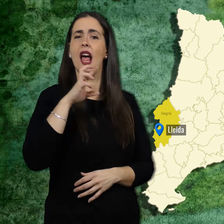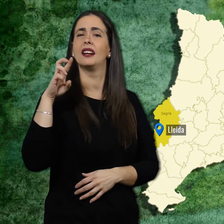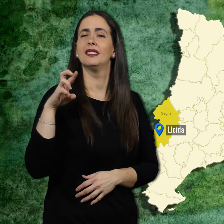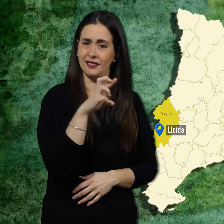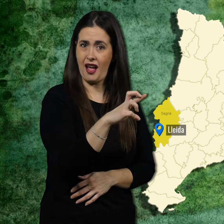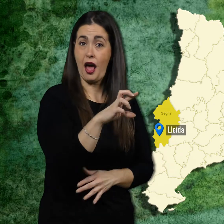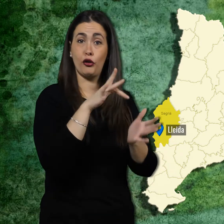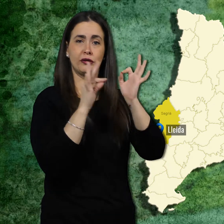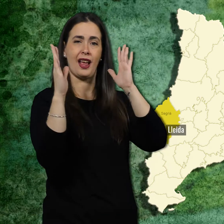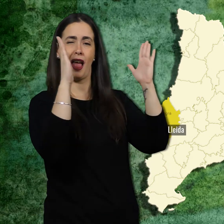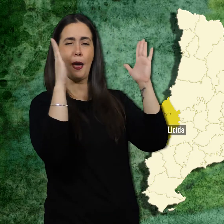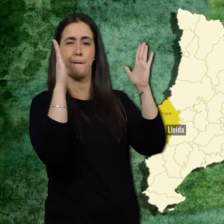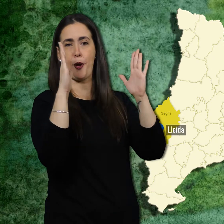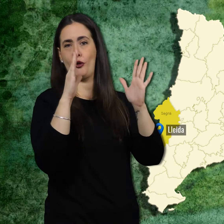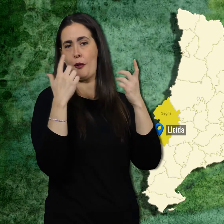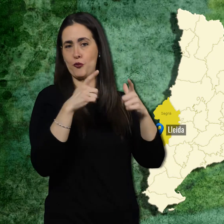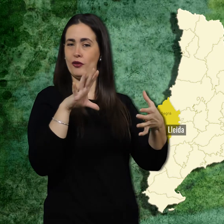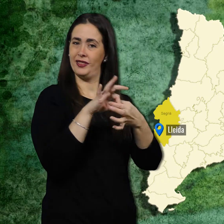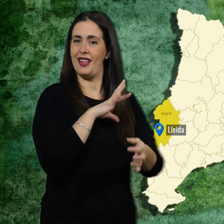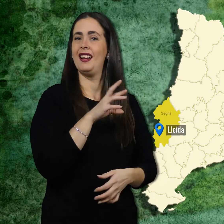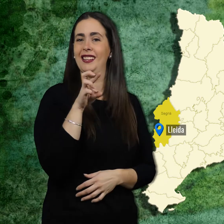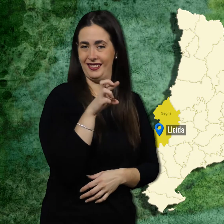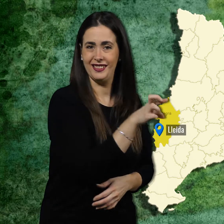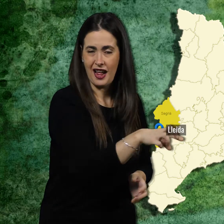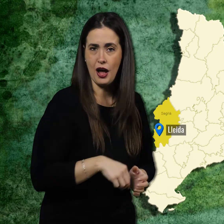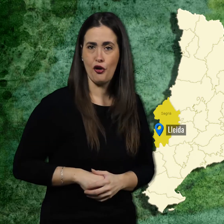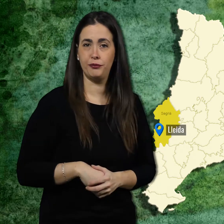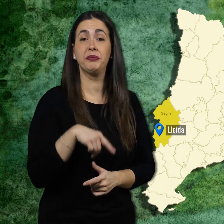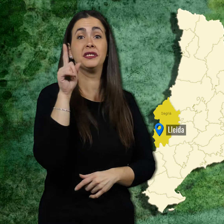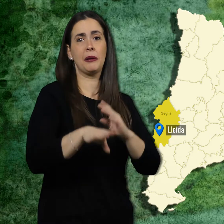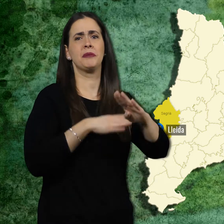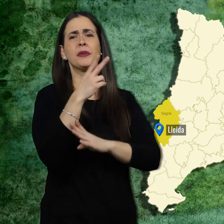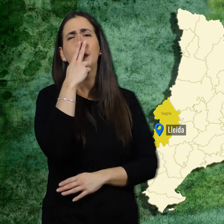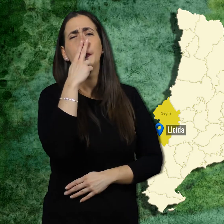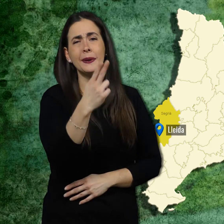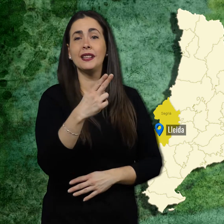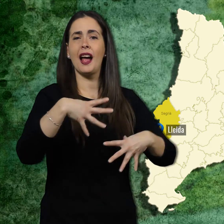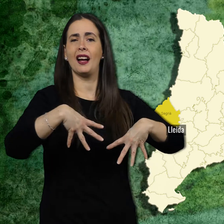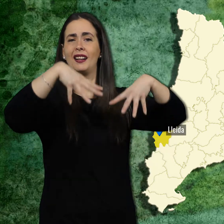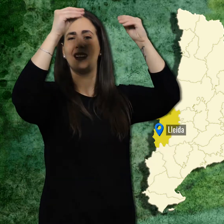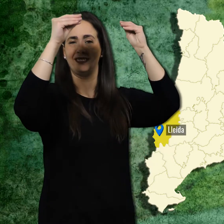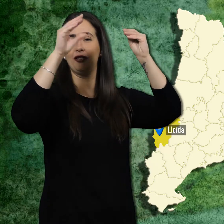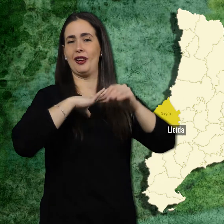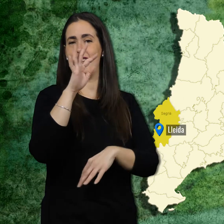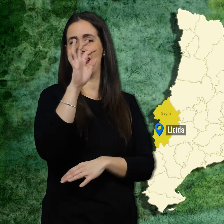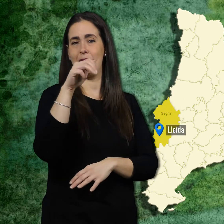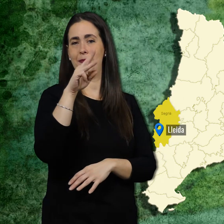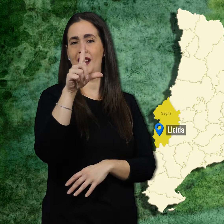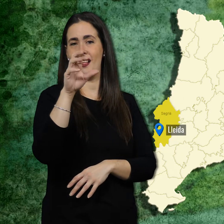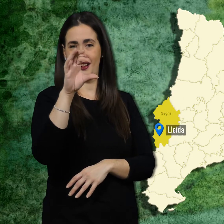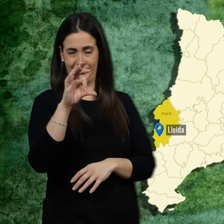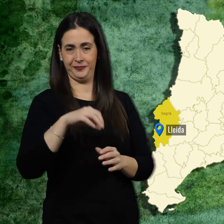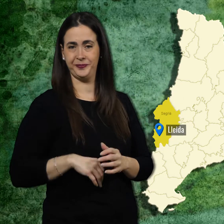Descobrir la cuina del cargol durant la celebració de l'Aplec del Cargol. Contemplar el castell dels Templers.